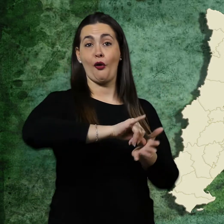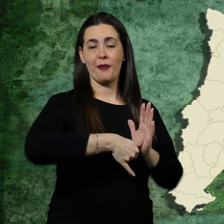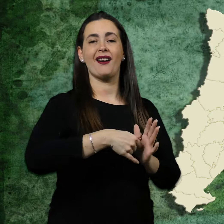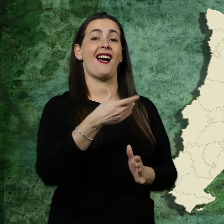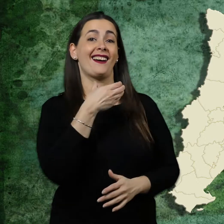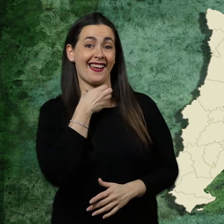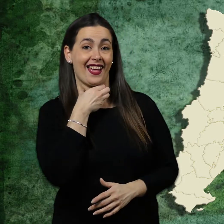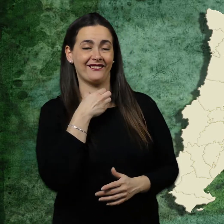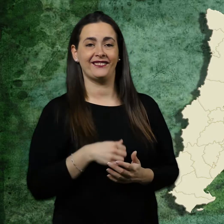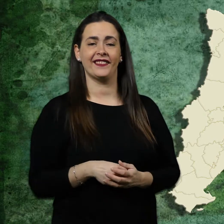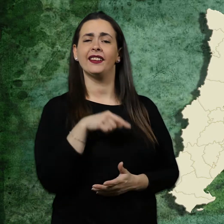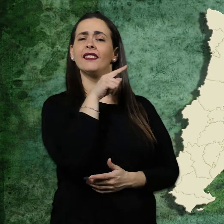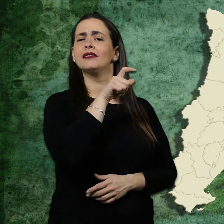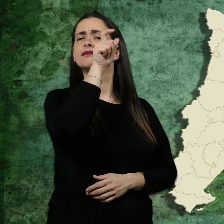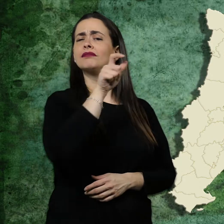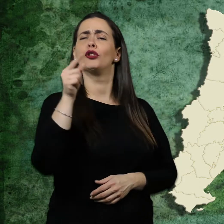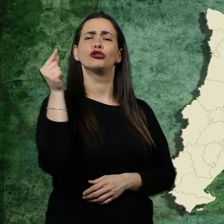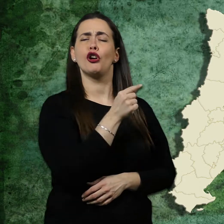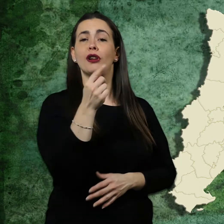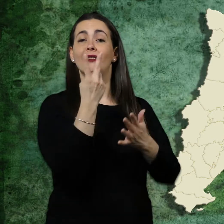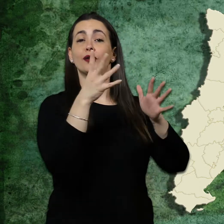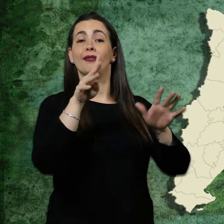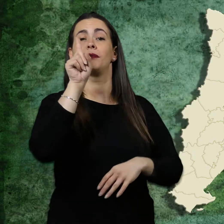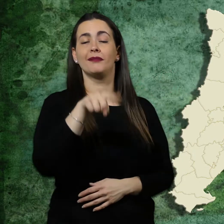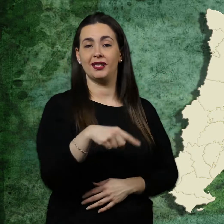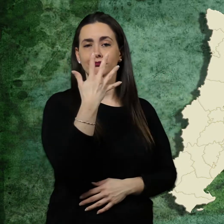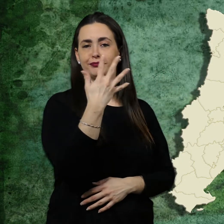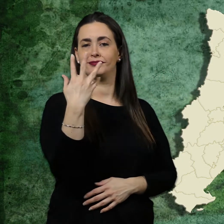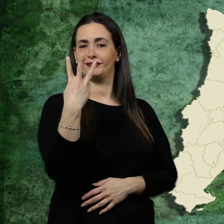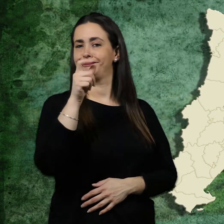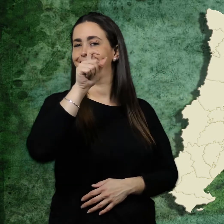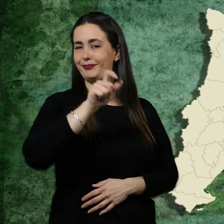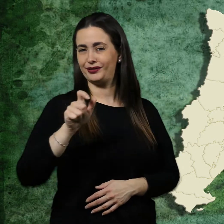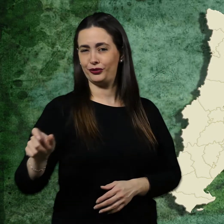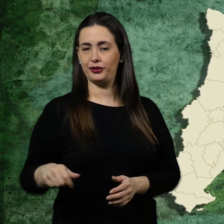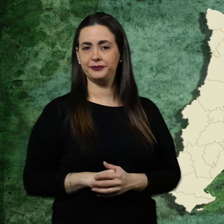Comarca: Garraf Població: 29.553 habitants.